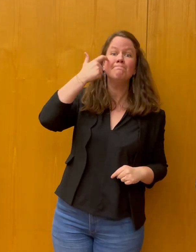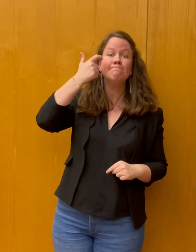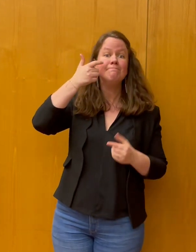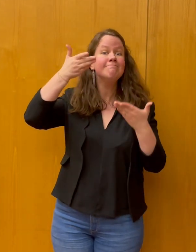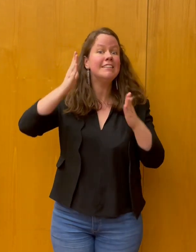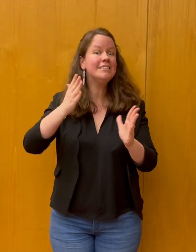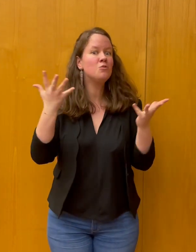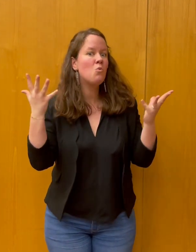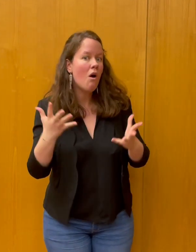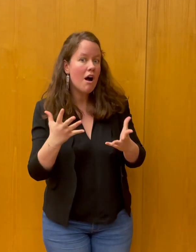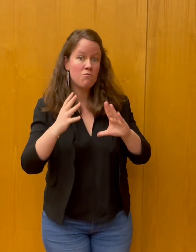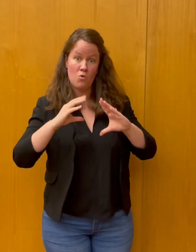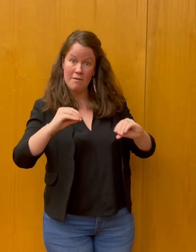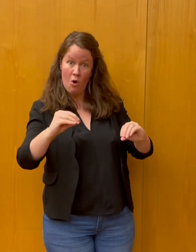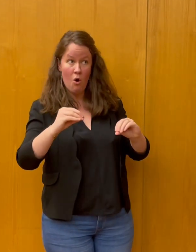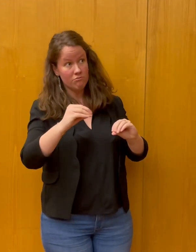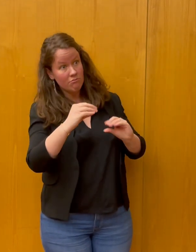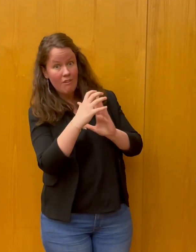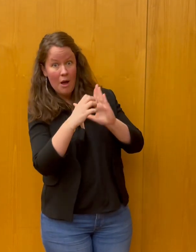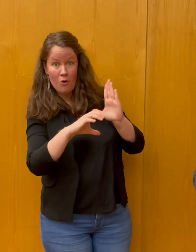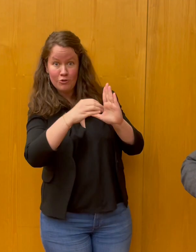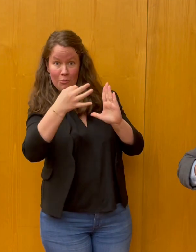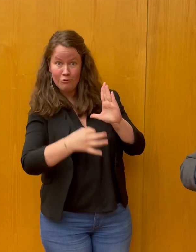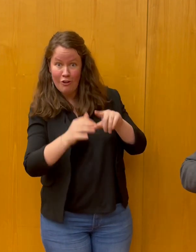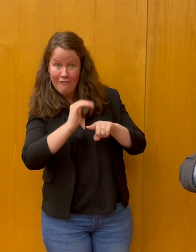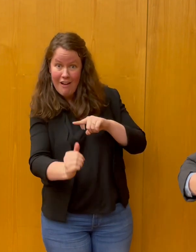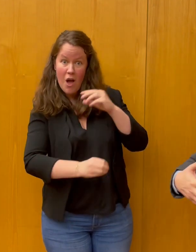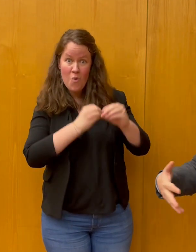On espère en tout cas que ce travail mené de manière très